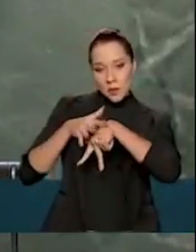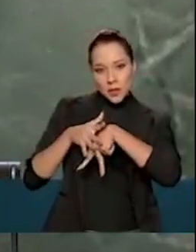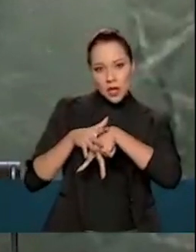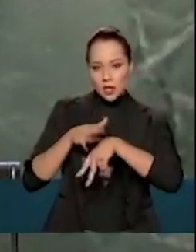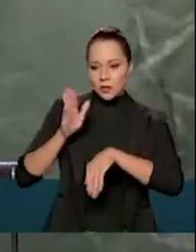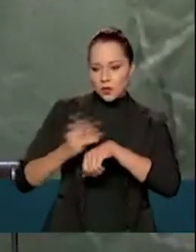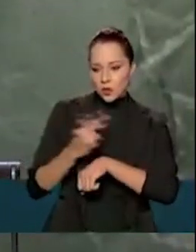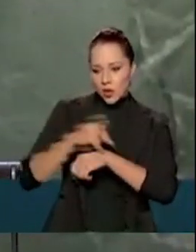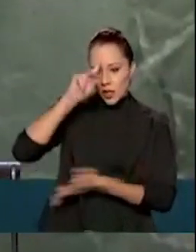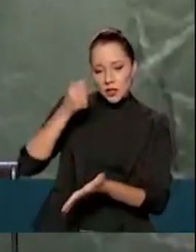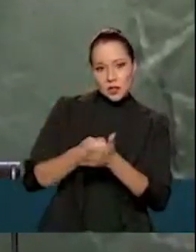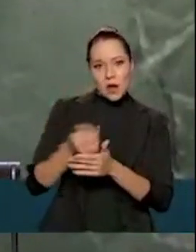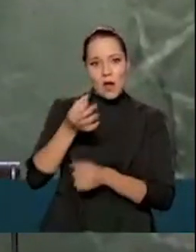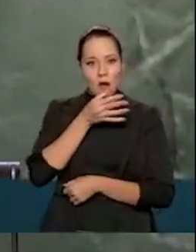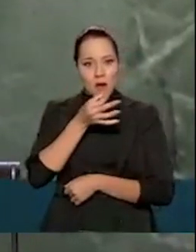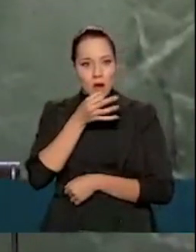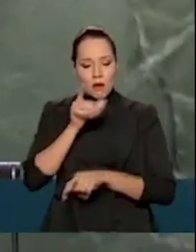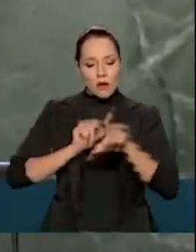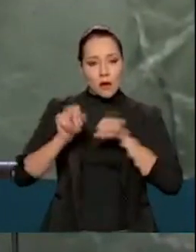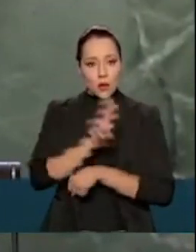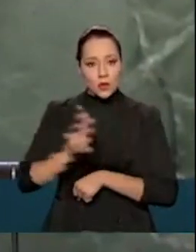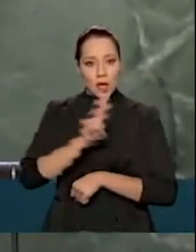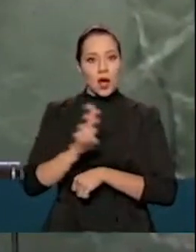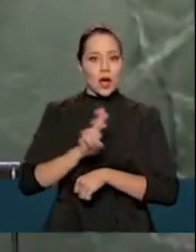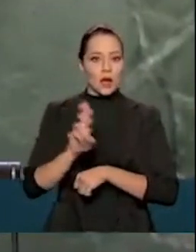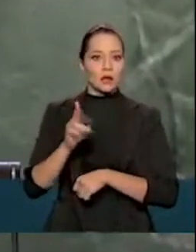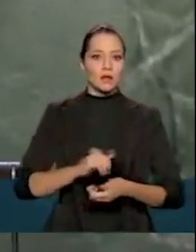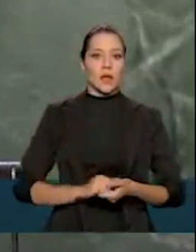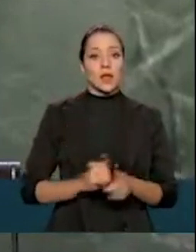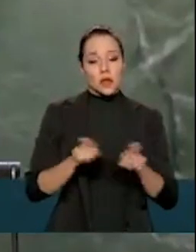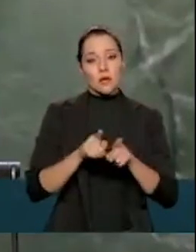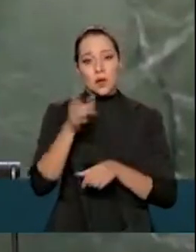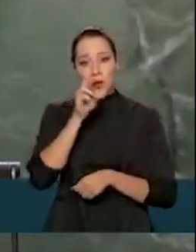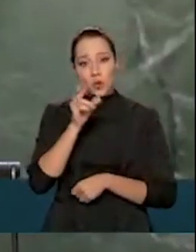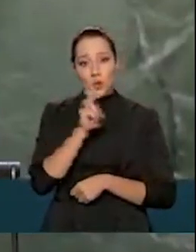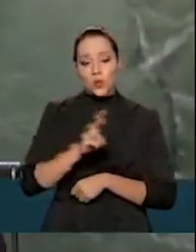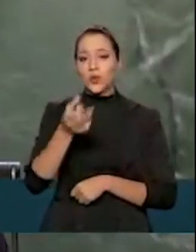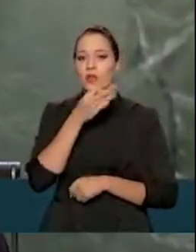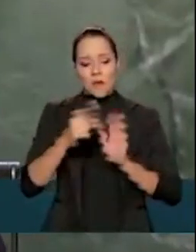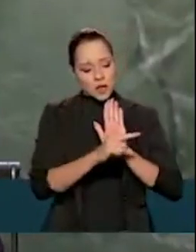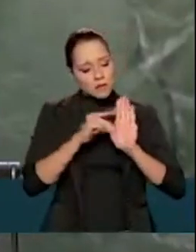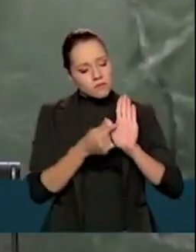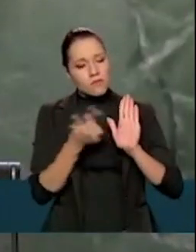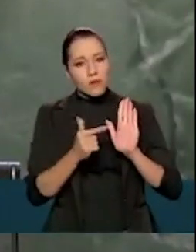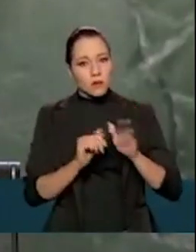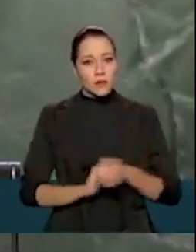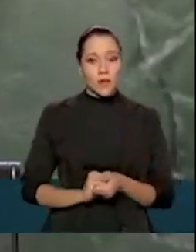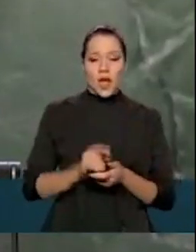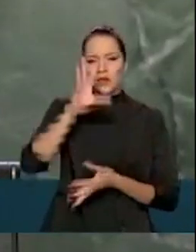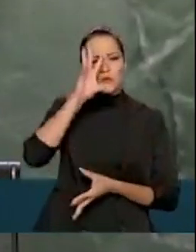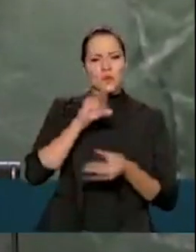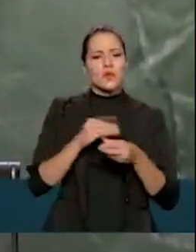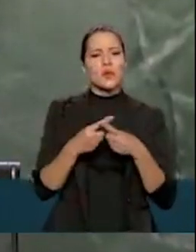da medicação a ser utilizada e no seu uso off Label 1 e não entendemos coloquei muitos países